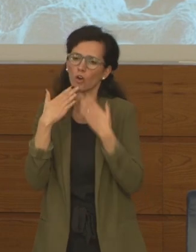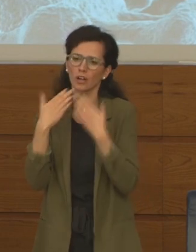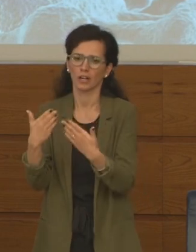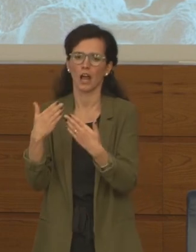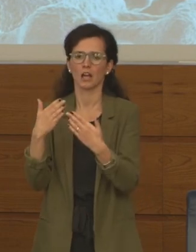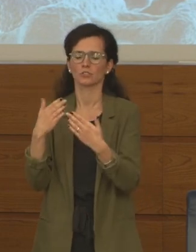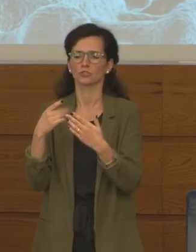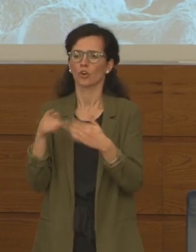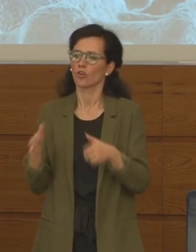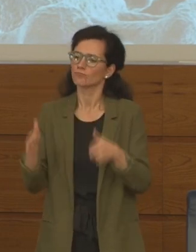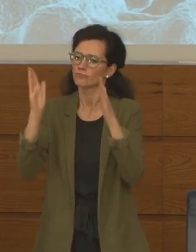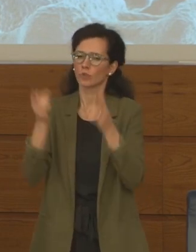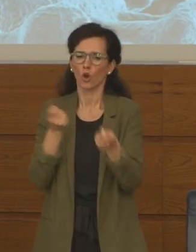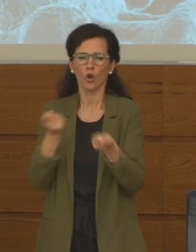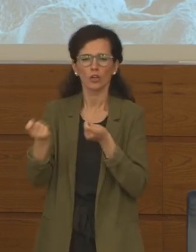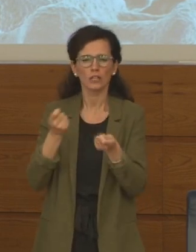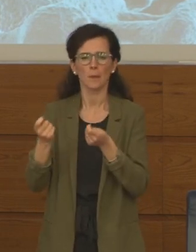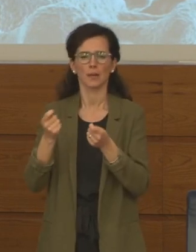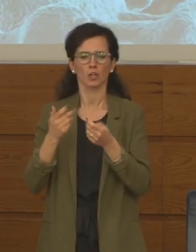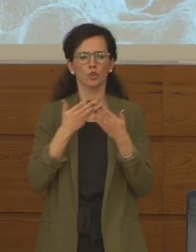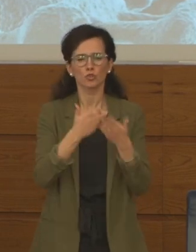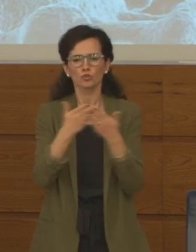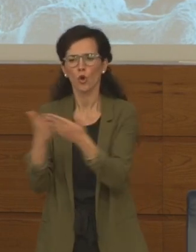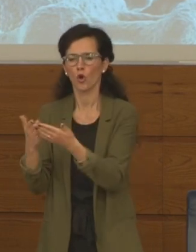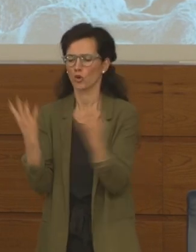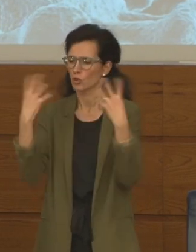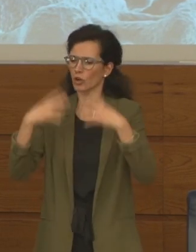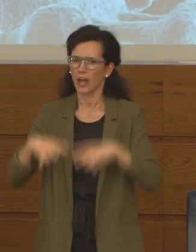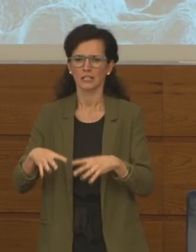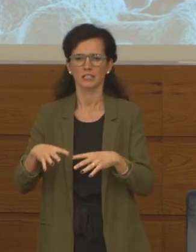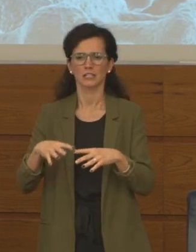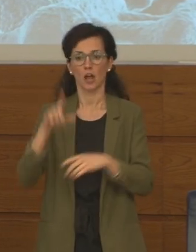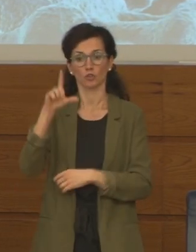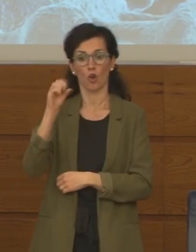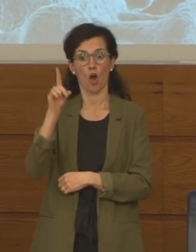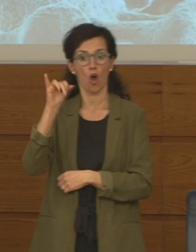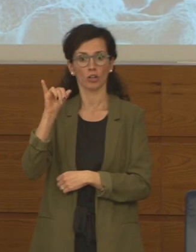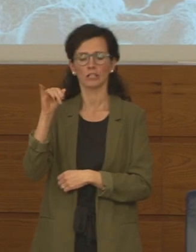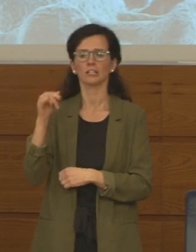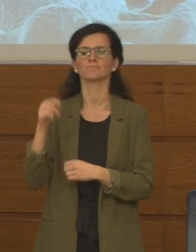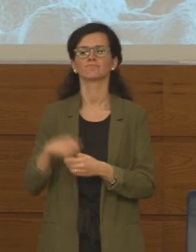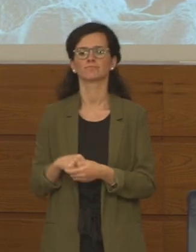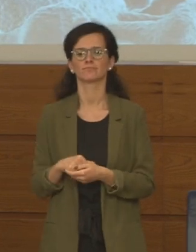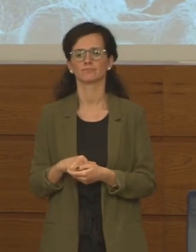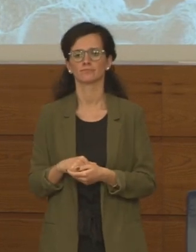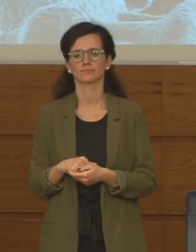soccorsi che è stata organizzata a Lodi,